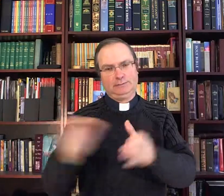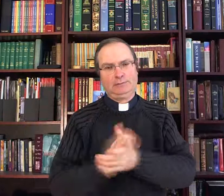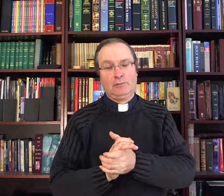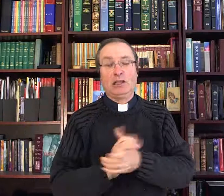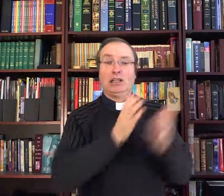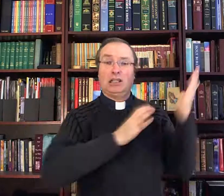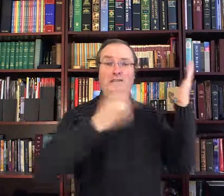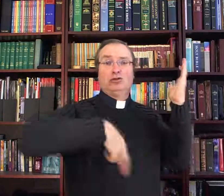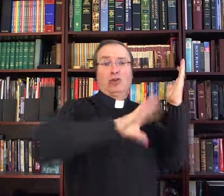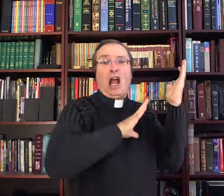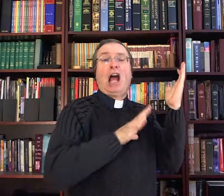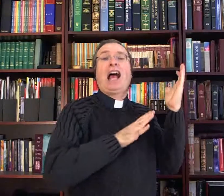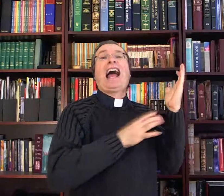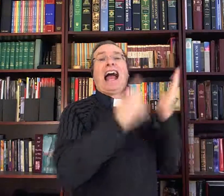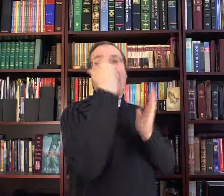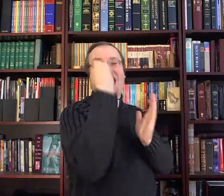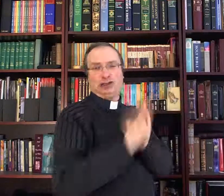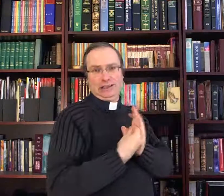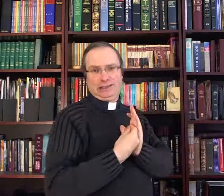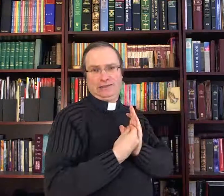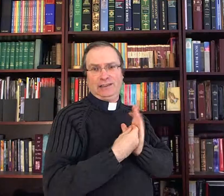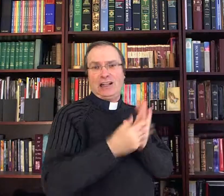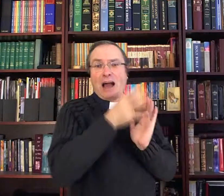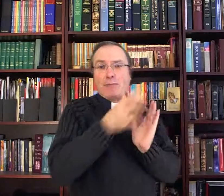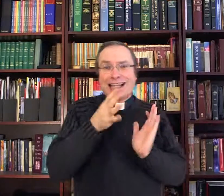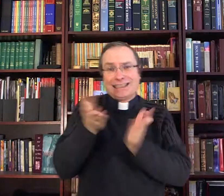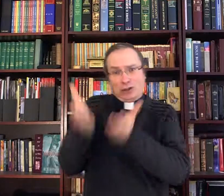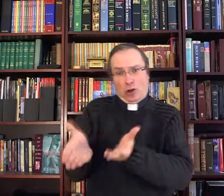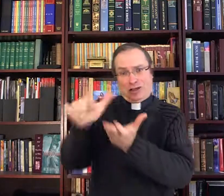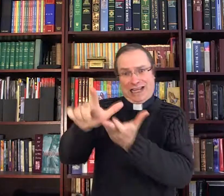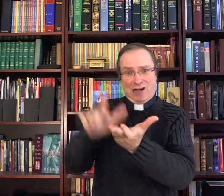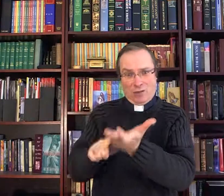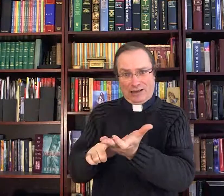Christ nous a rachetés de la malédiction de la loi